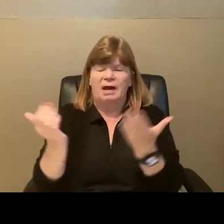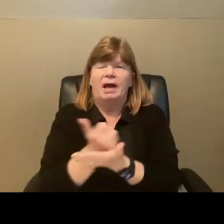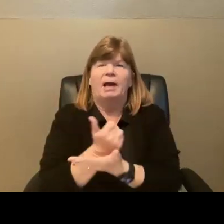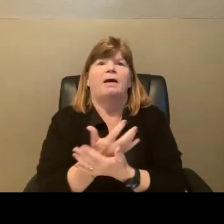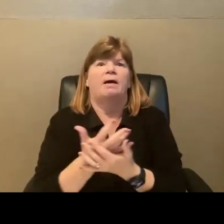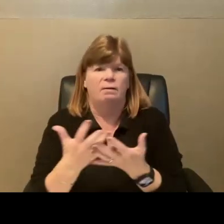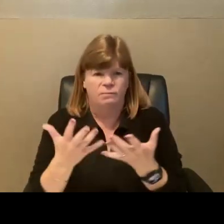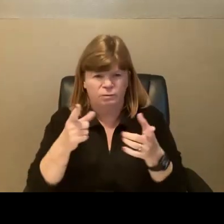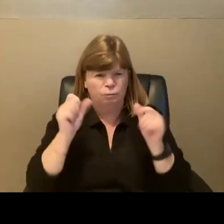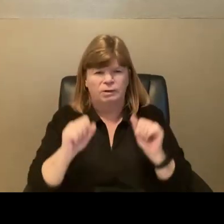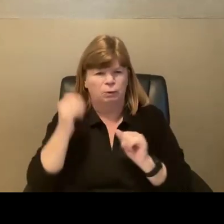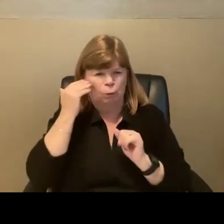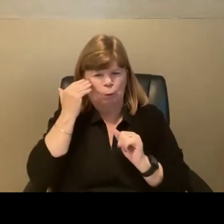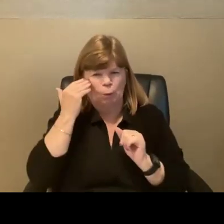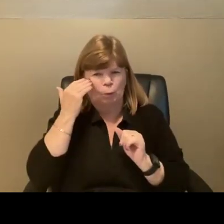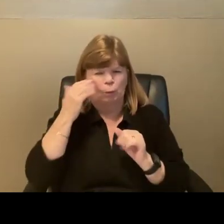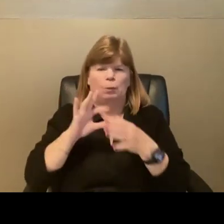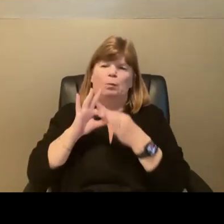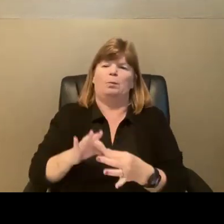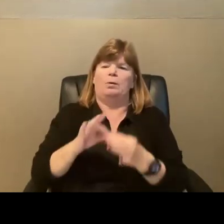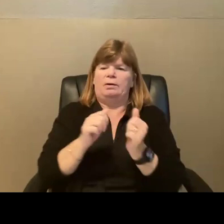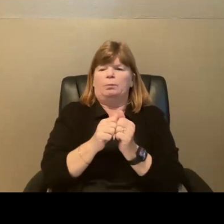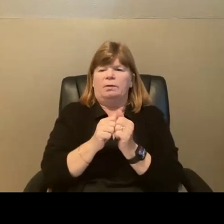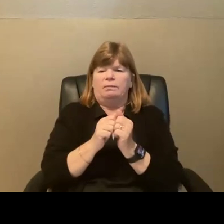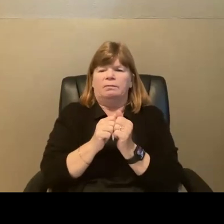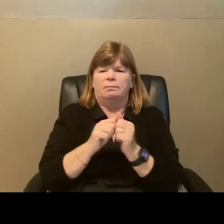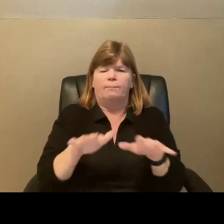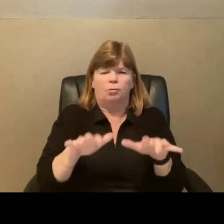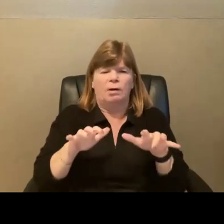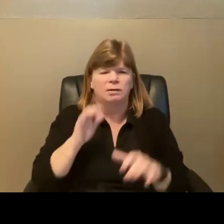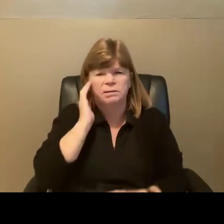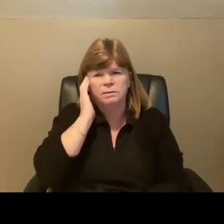necesitar saber sobre la parálisis, y todo es gratis.